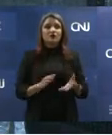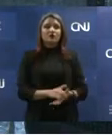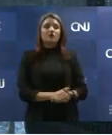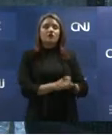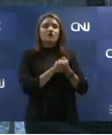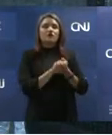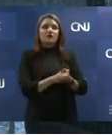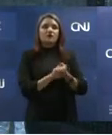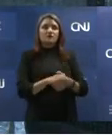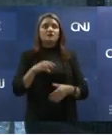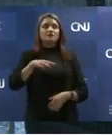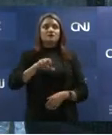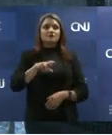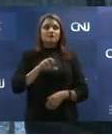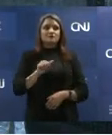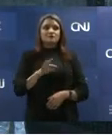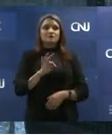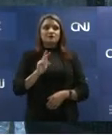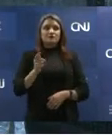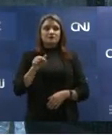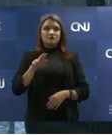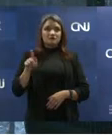da conselheira do CNJ, Salise Sanchontene.